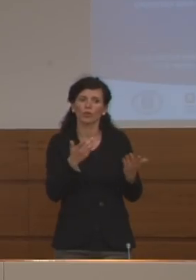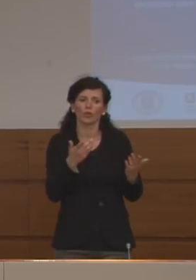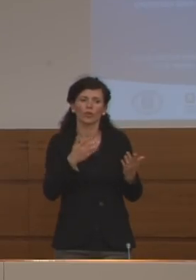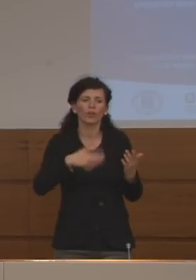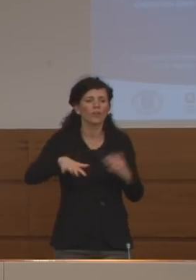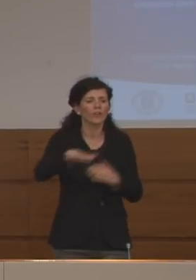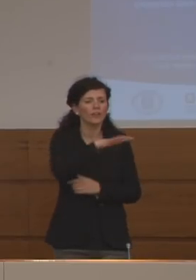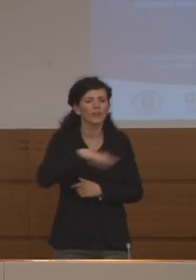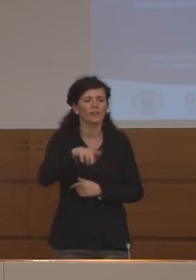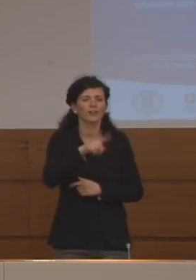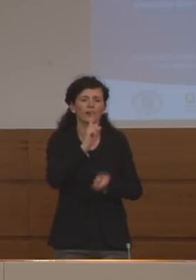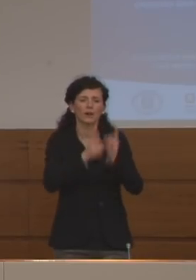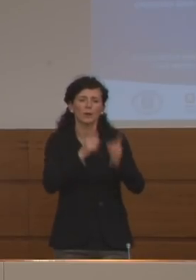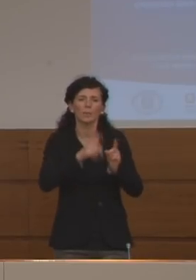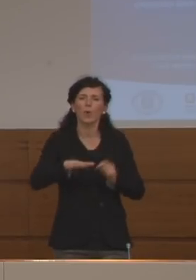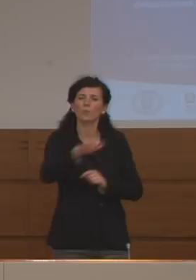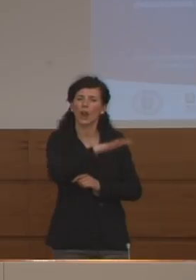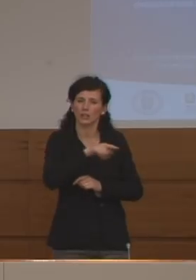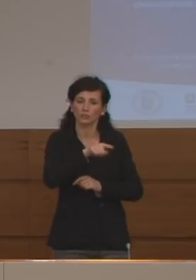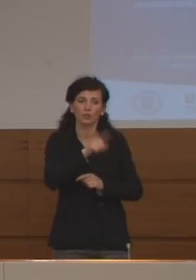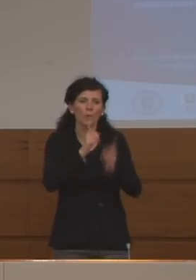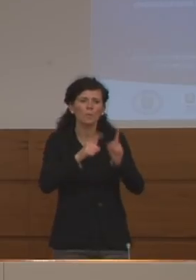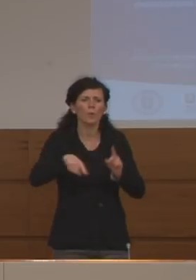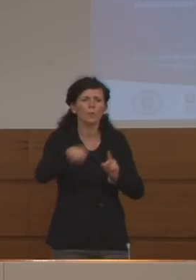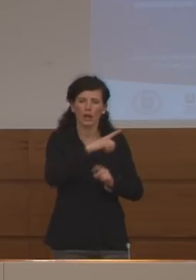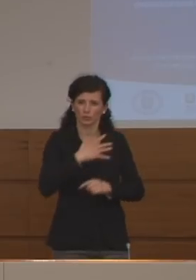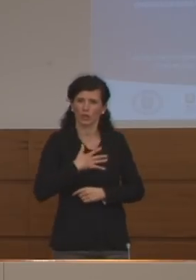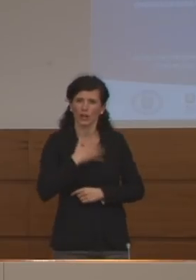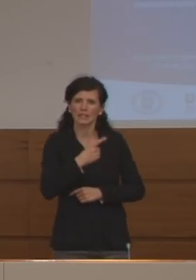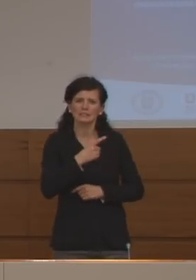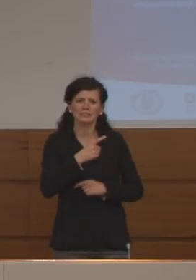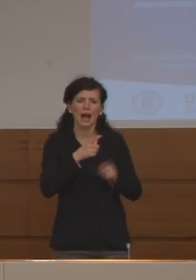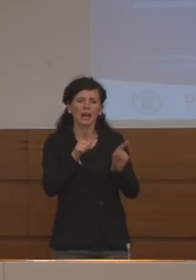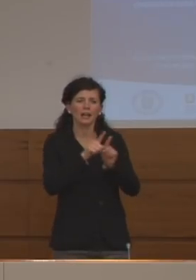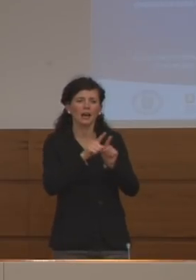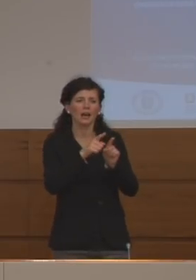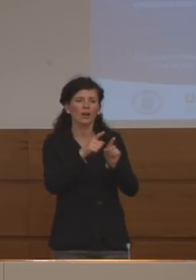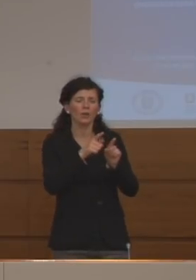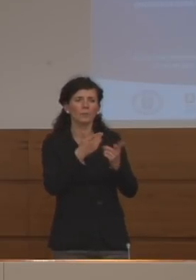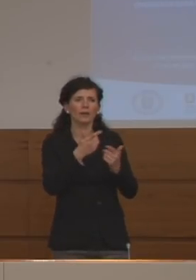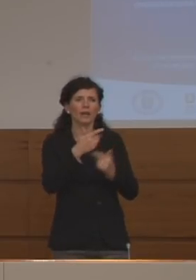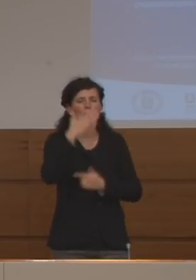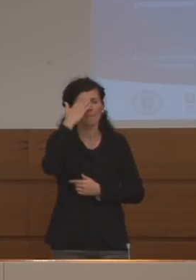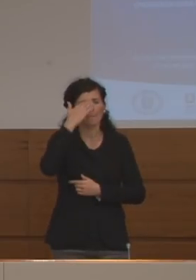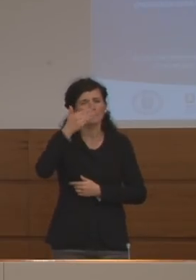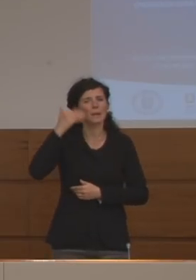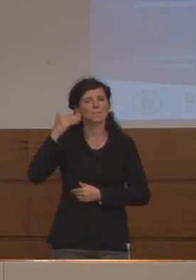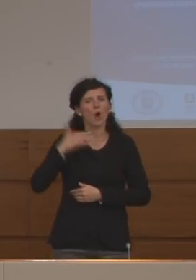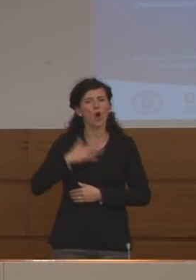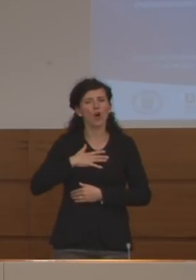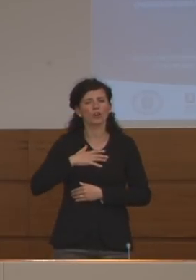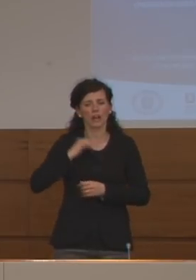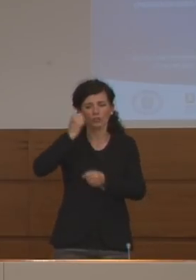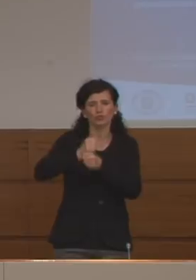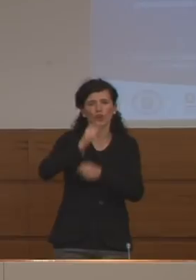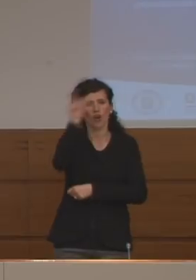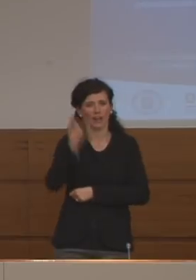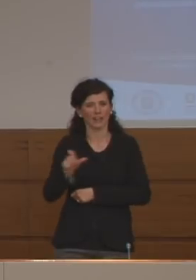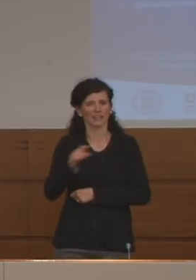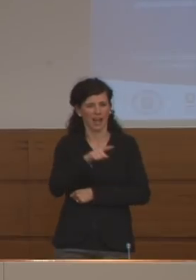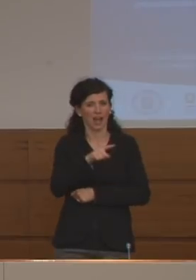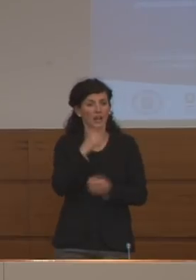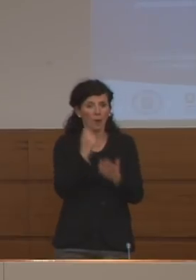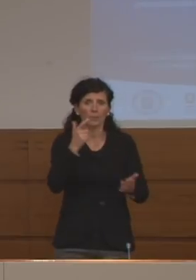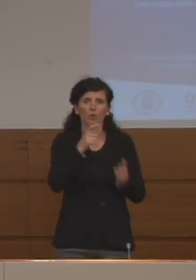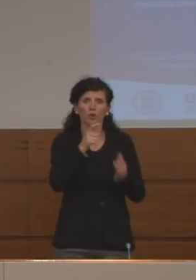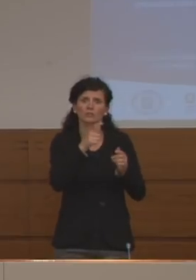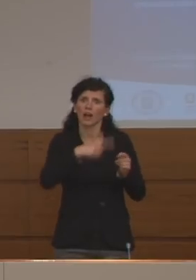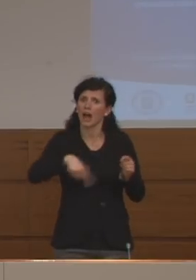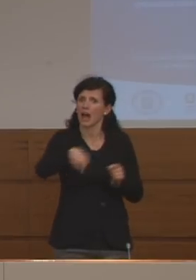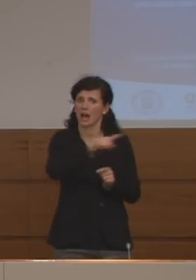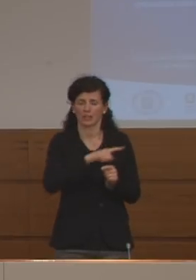cioè la nostra memoria storica, gli anziani. Le RSA si sono dimostrate, indipendentemente da